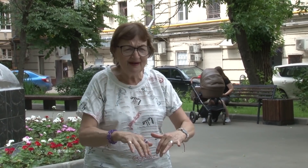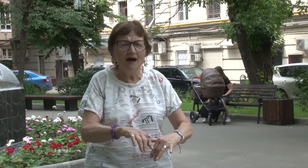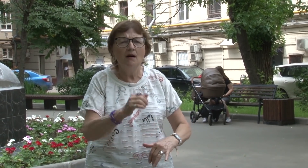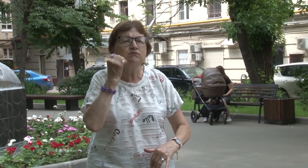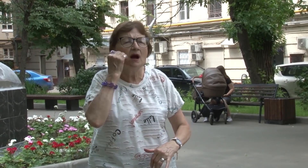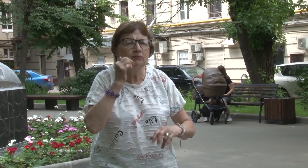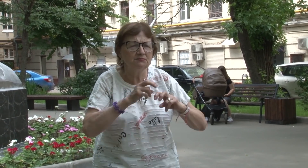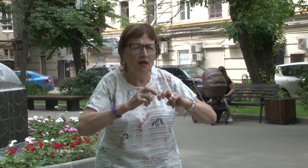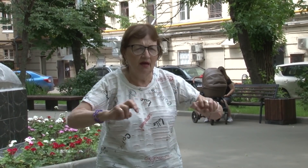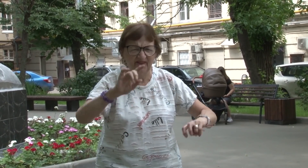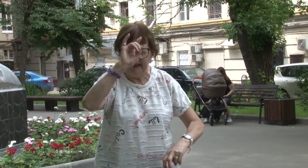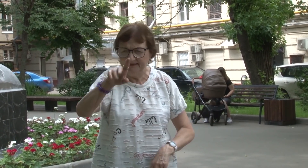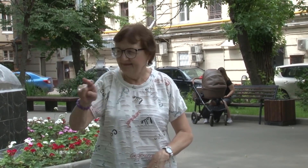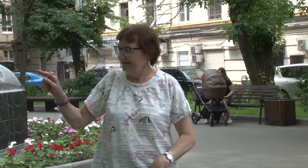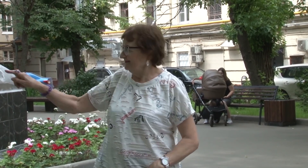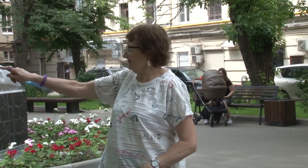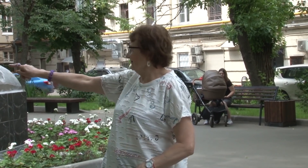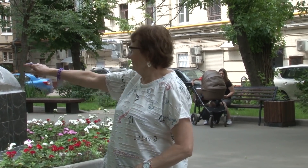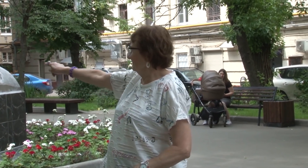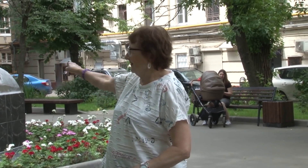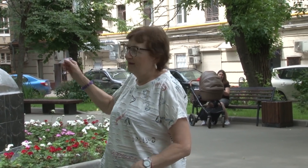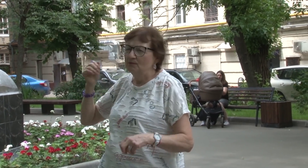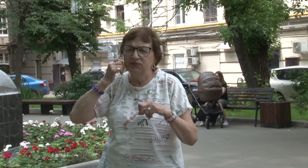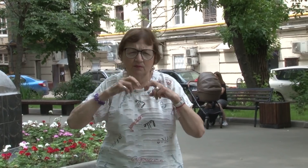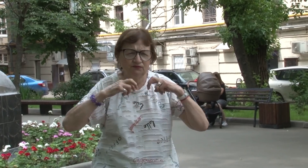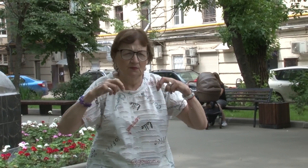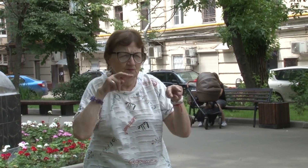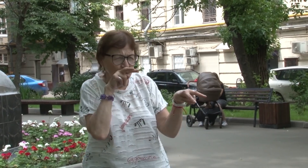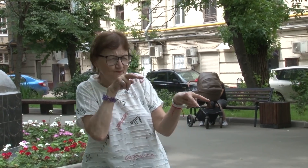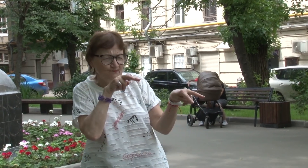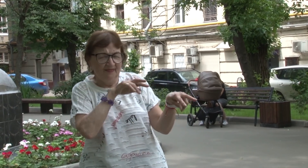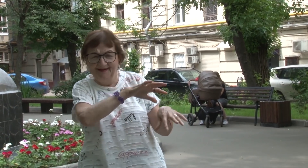Собирались бабушки, вот здесь на скамейках сидели, следили за детьми.